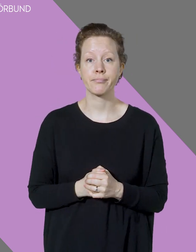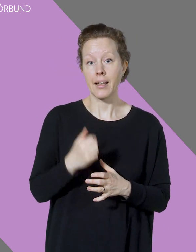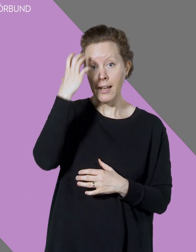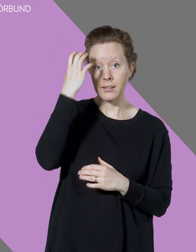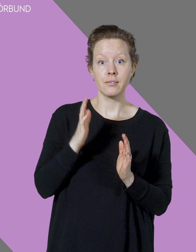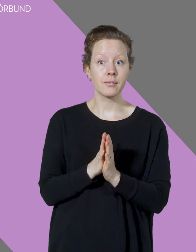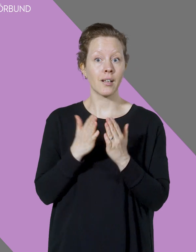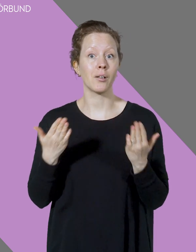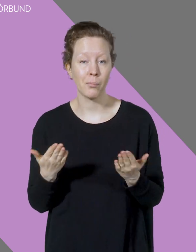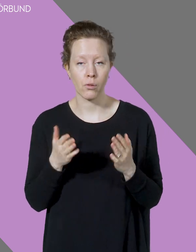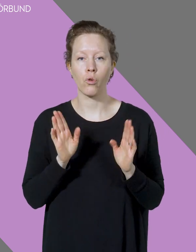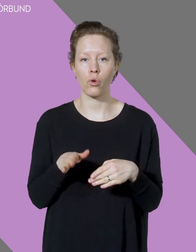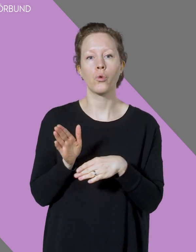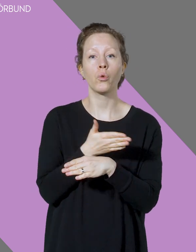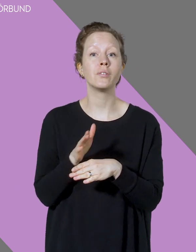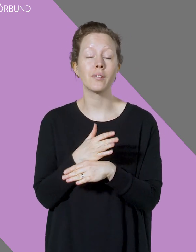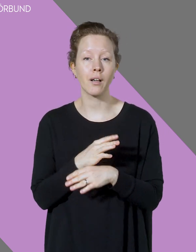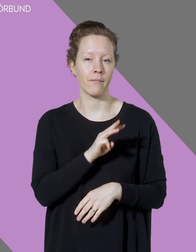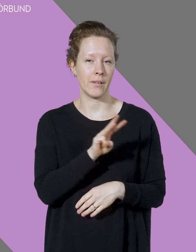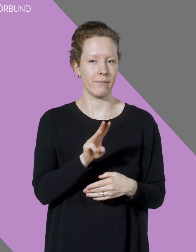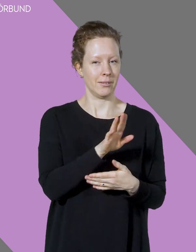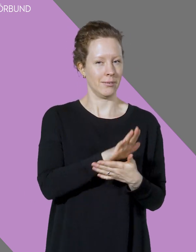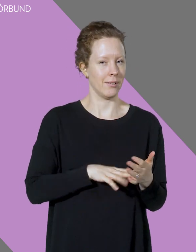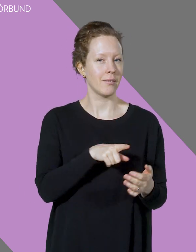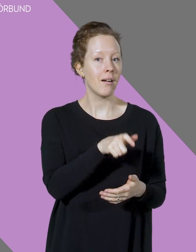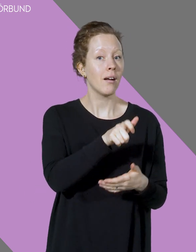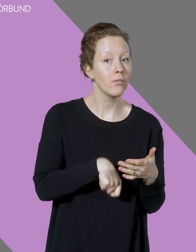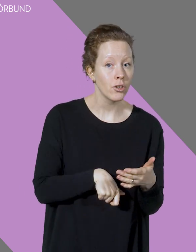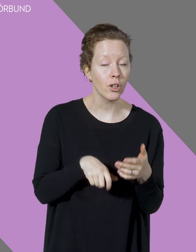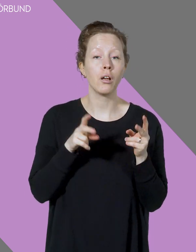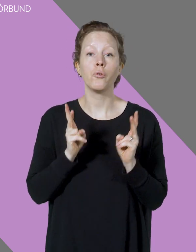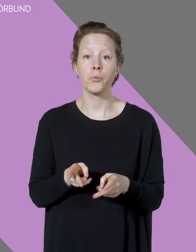Helsingin Sanomat korrigerade felet i sin webbupplaga och publicerade en rättelse -